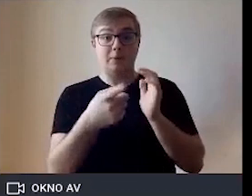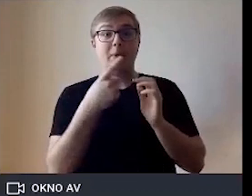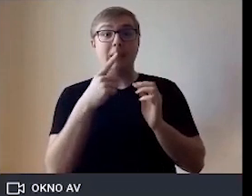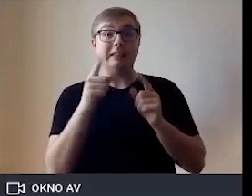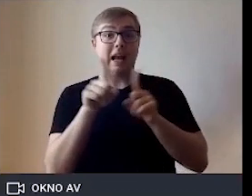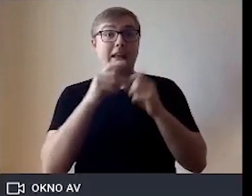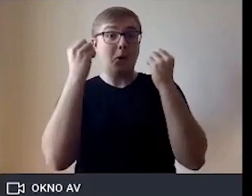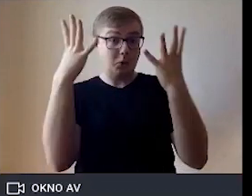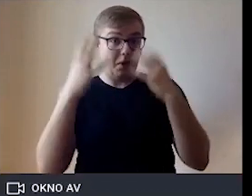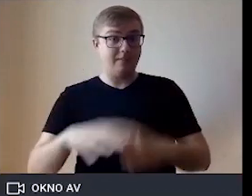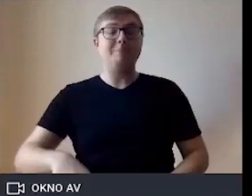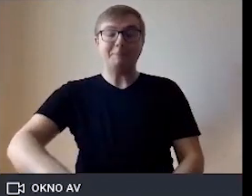Właśnie to są znaki kulturowe.